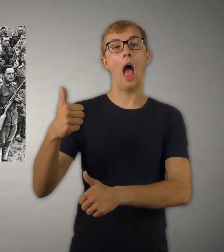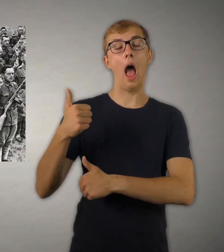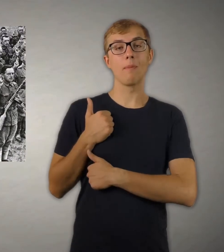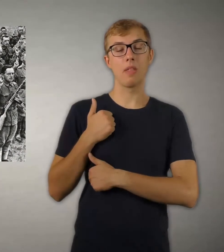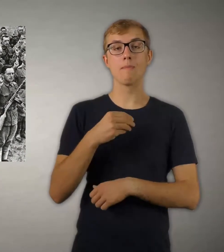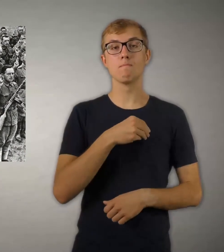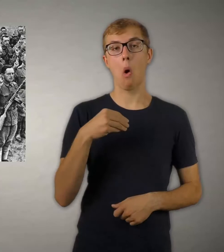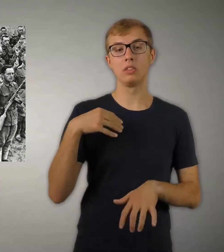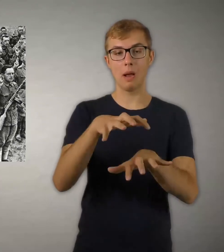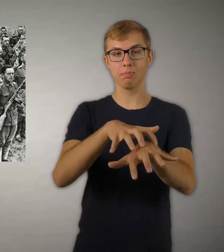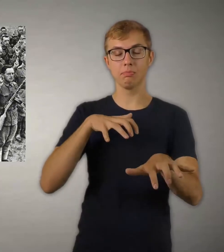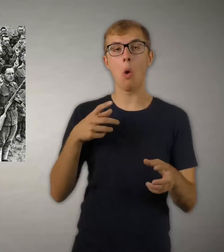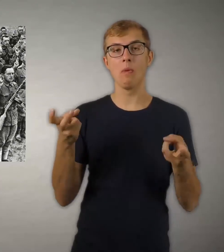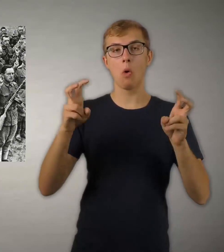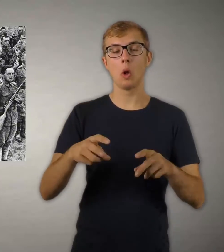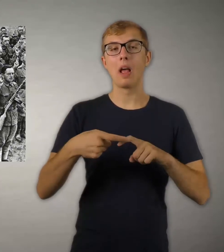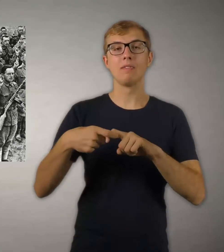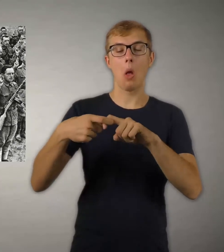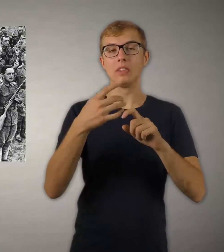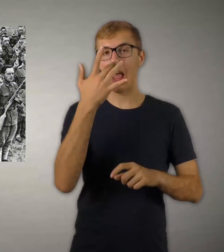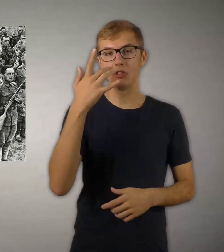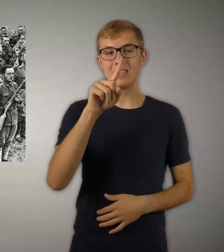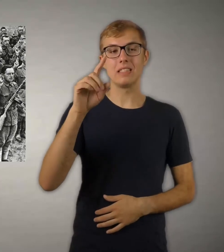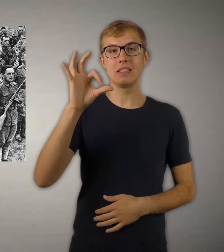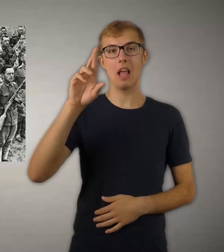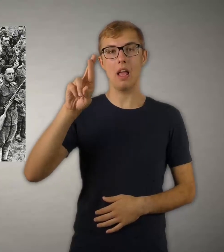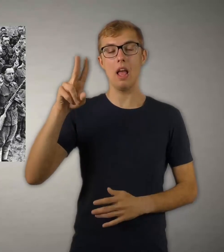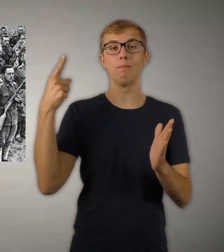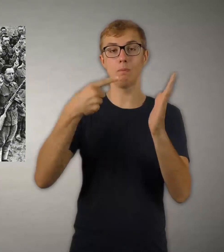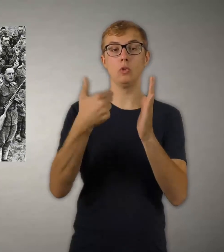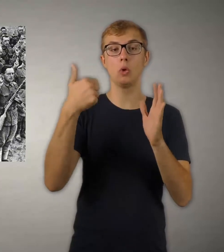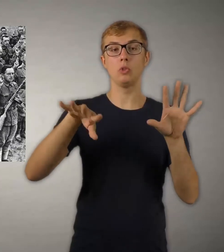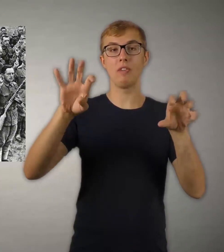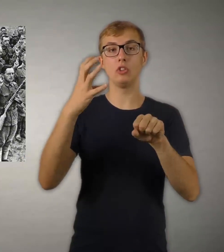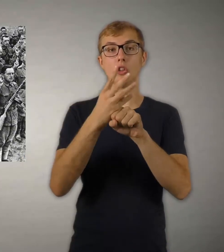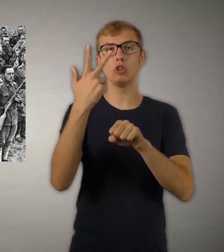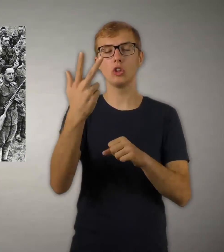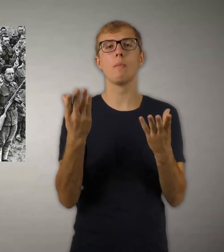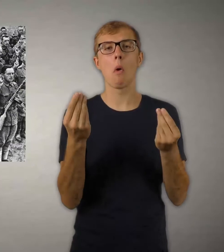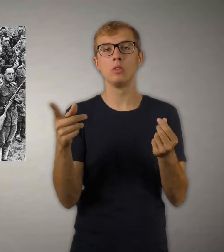Armia Polska utworzona w Związku Radzieckim w 1943 roku,